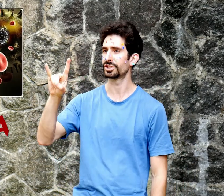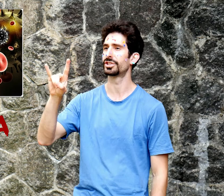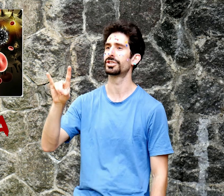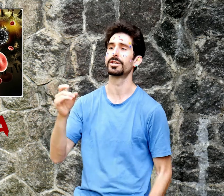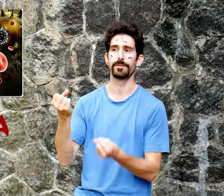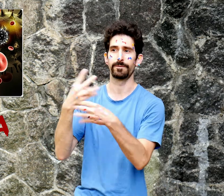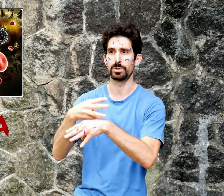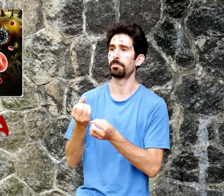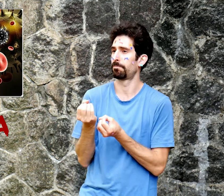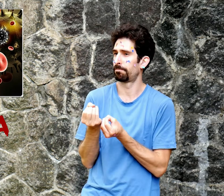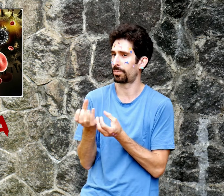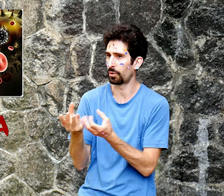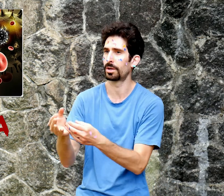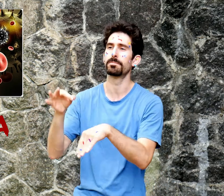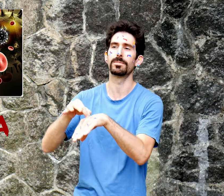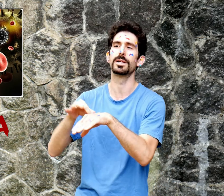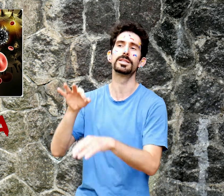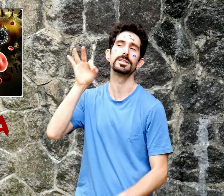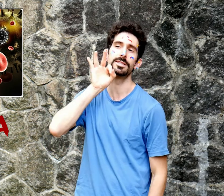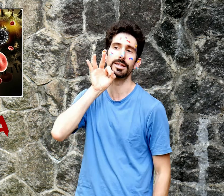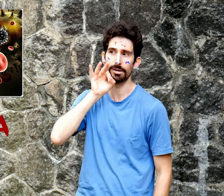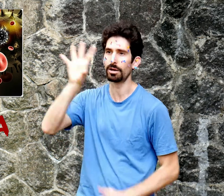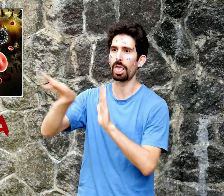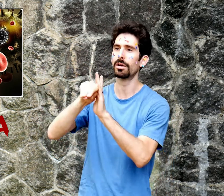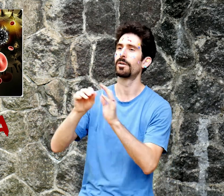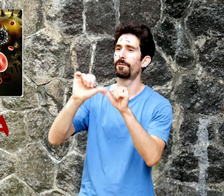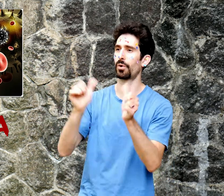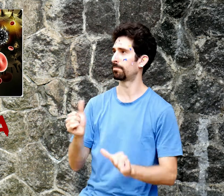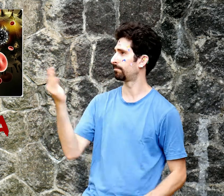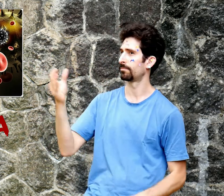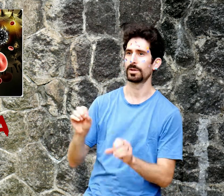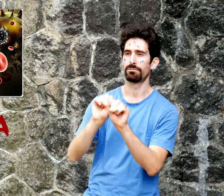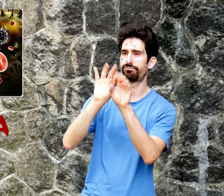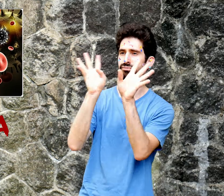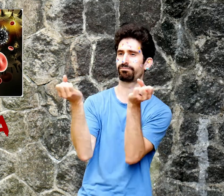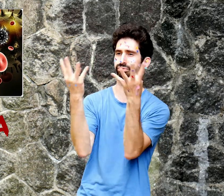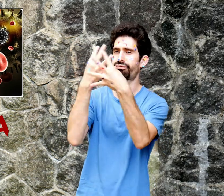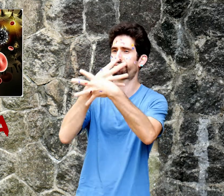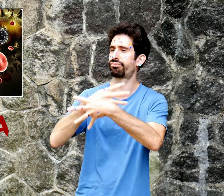un virus qui provoque la maladie du SIDA. Le signe reprend sa forme en épines.